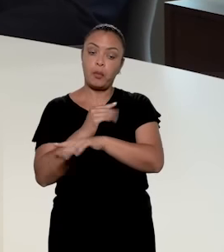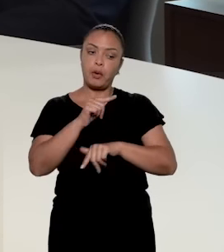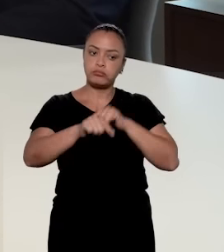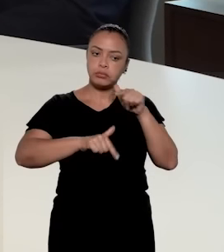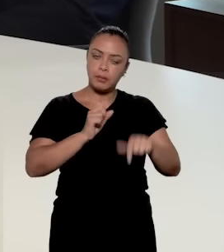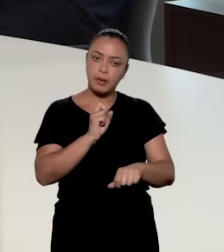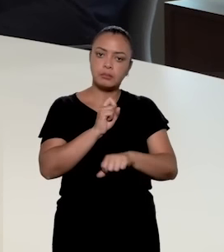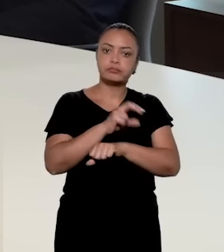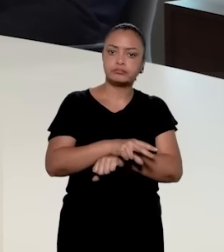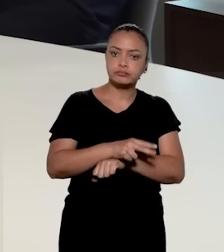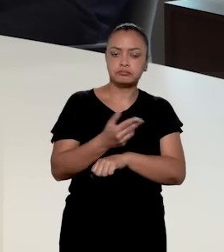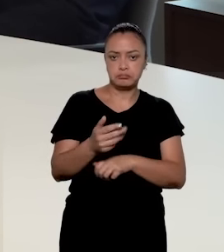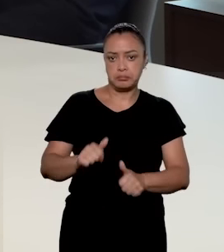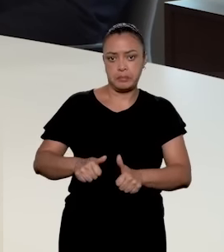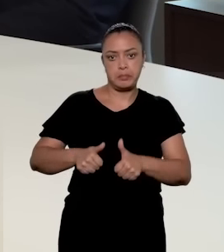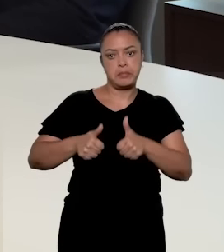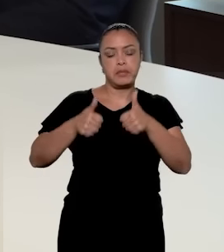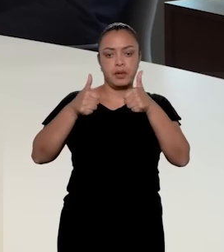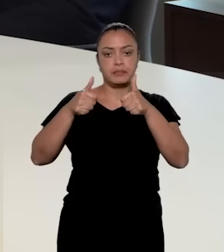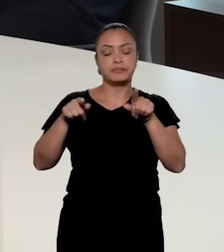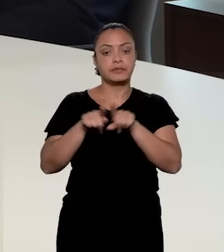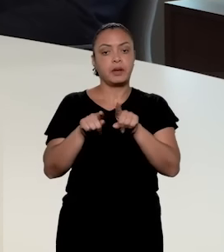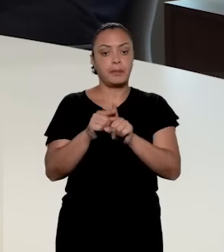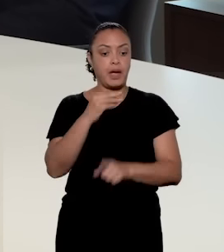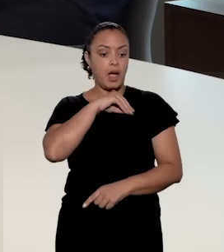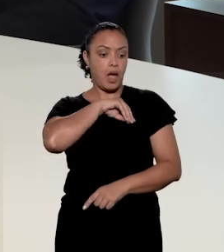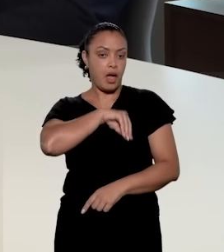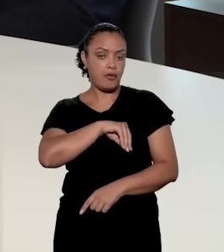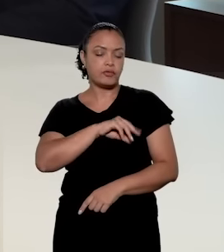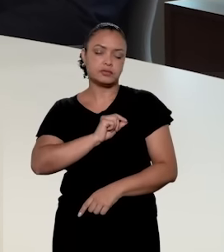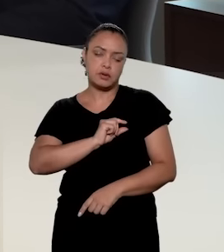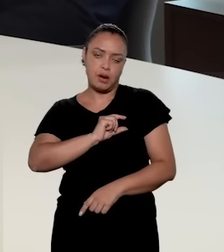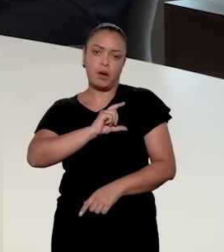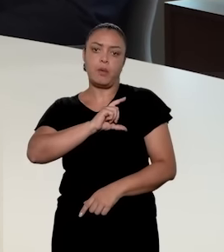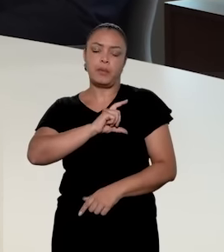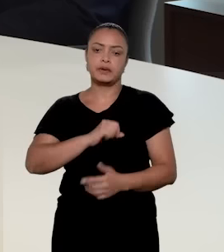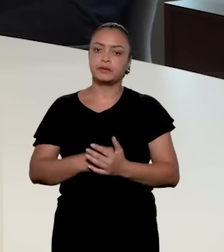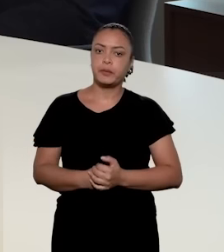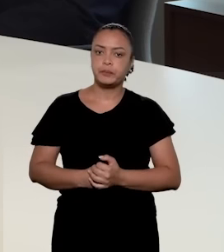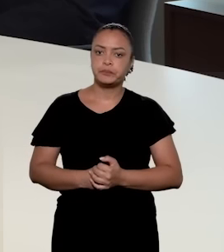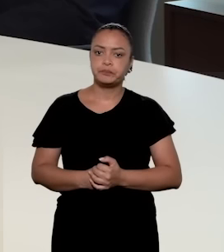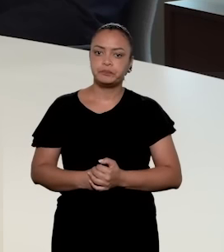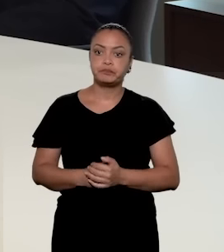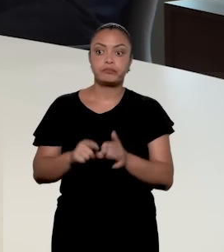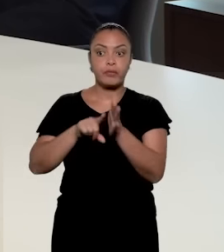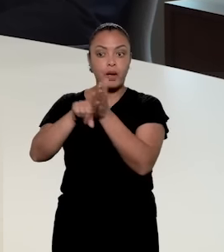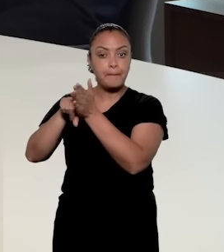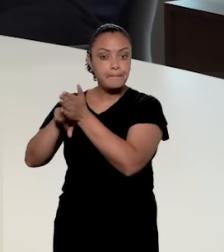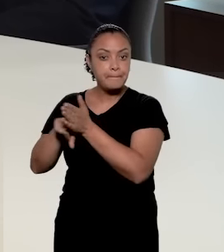empregos formais, um grande avanço com elevação da remuneração média mensal. E os dados são